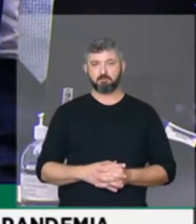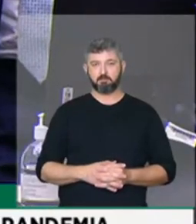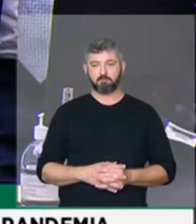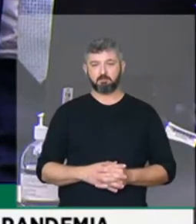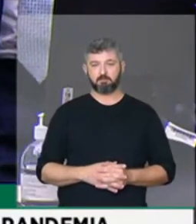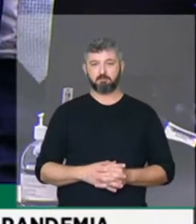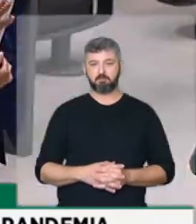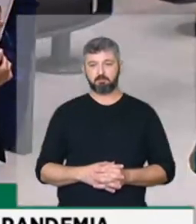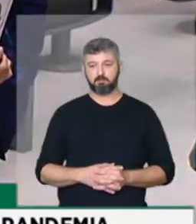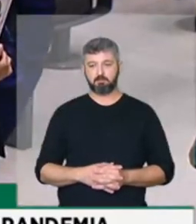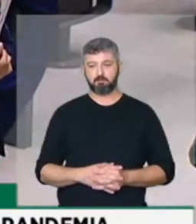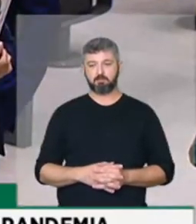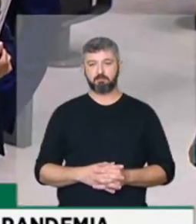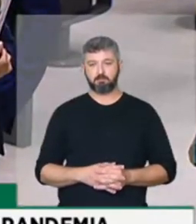PRIVADO. POR EMPRESAS ESSE